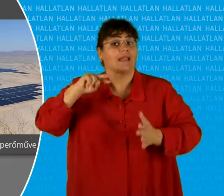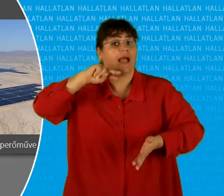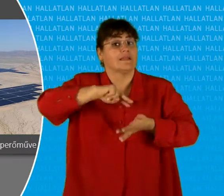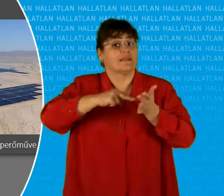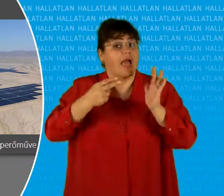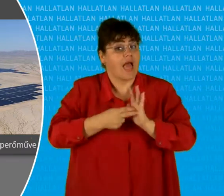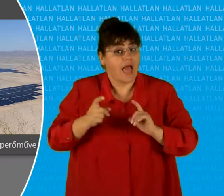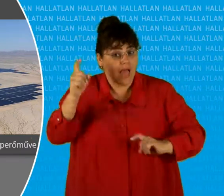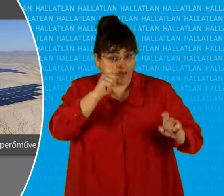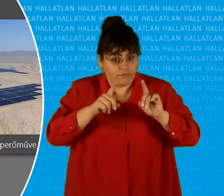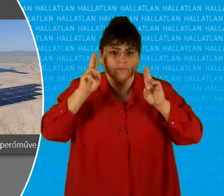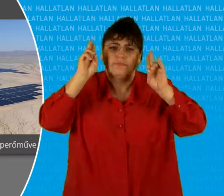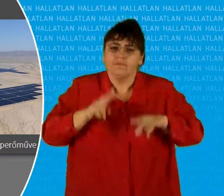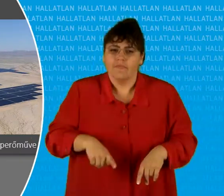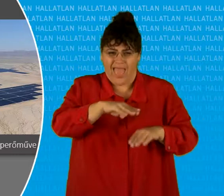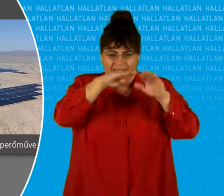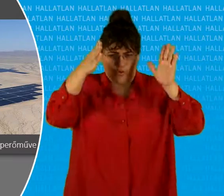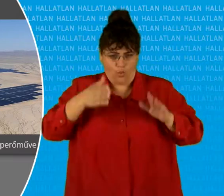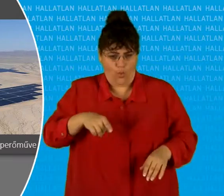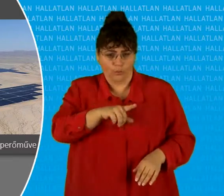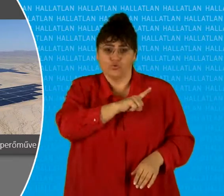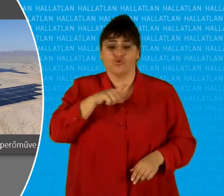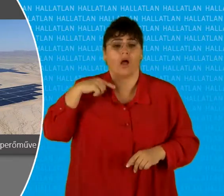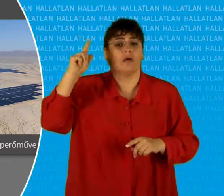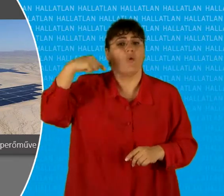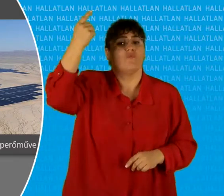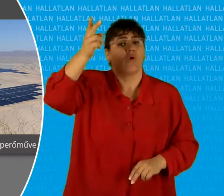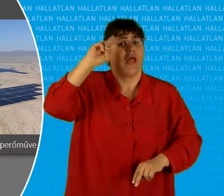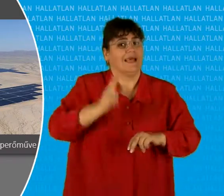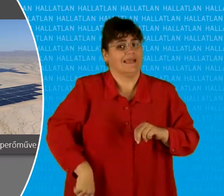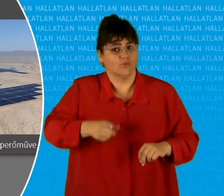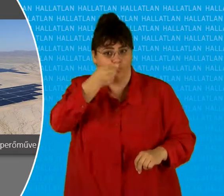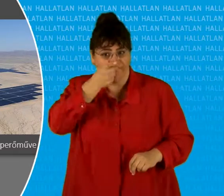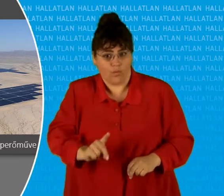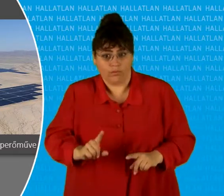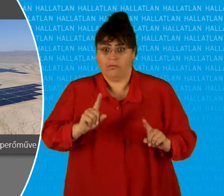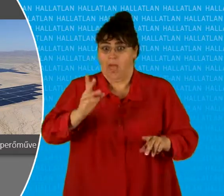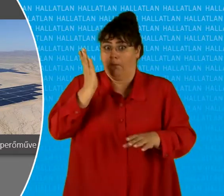Az eredeti tervek szerint az erőmű csak jövőre készült volna el,